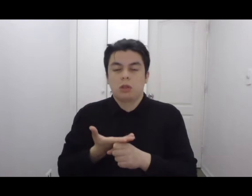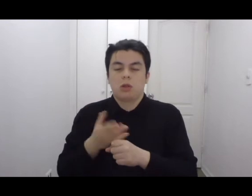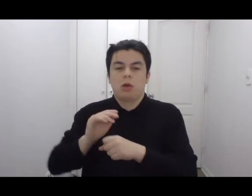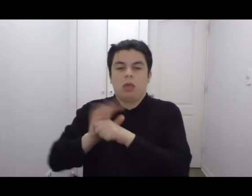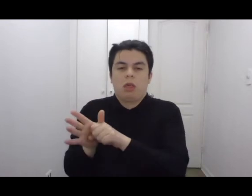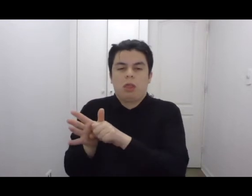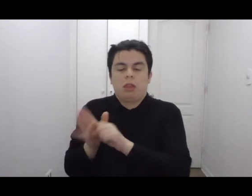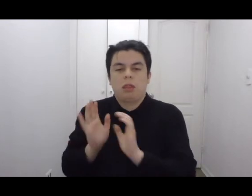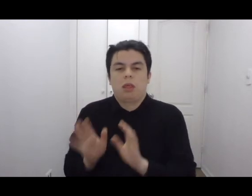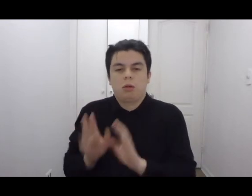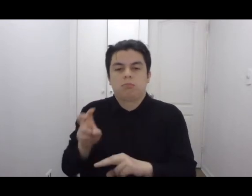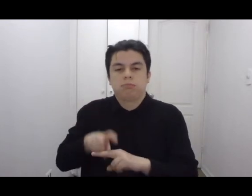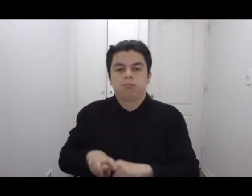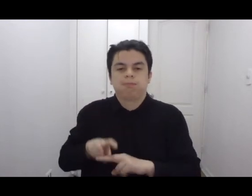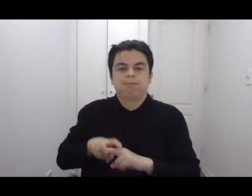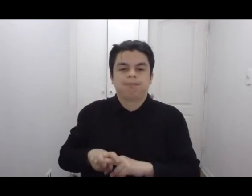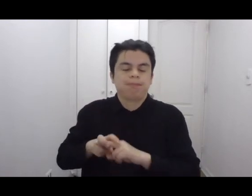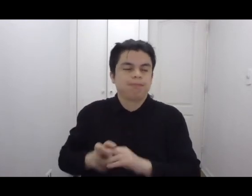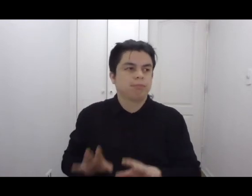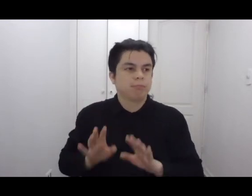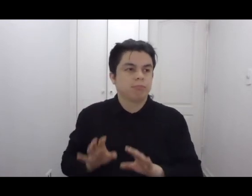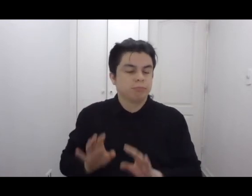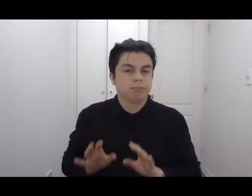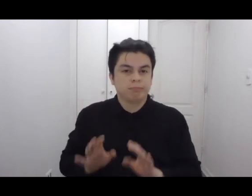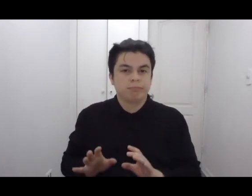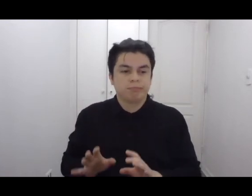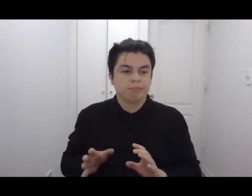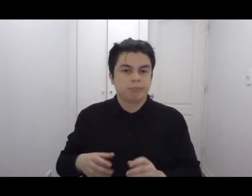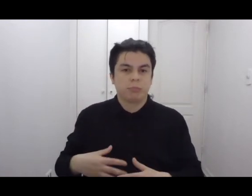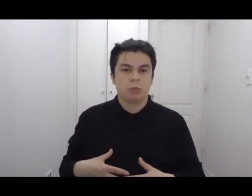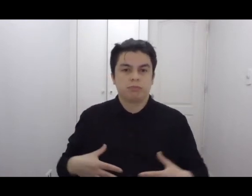y el estrés además que tener una vida saludable ayuda mucho también en la parte psicológica